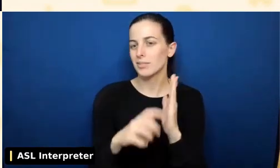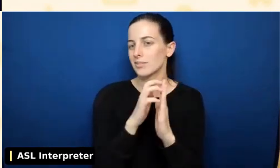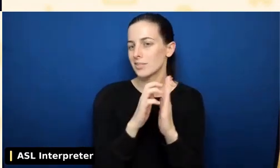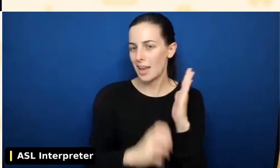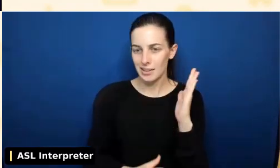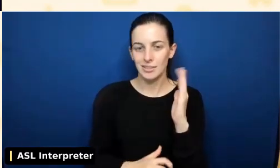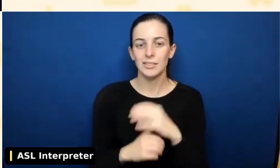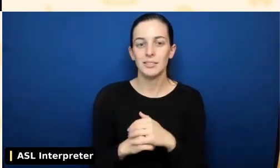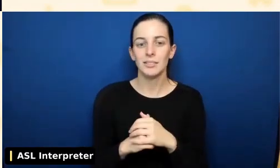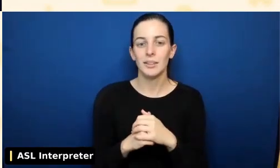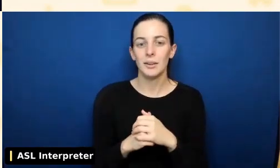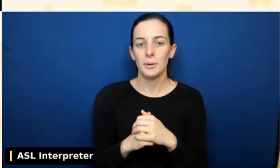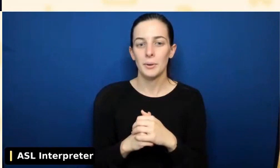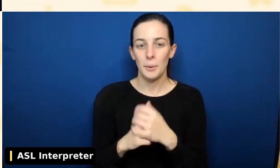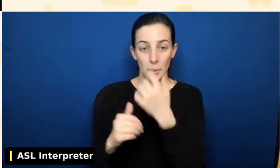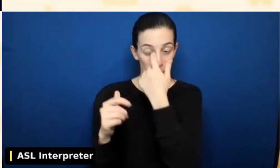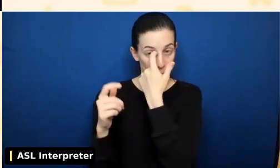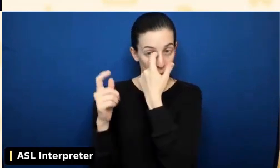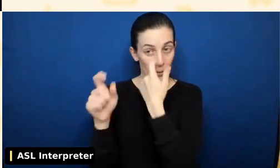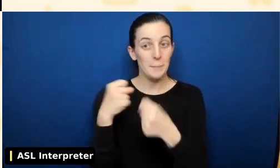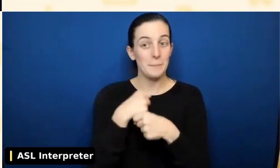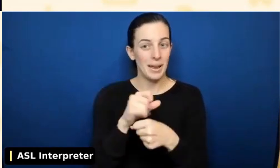Y luego poder hacer esto dinámico al no tener